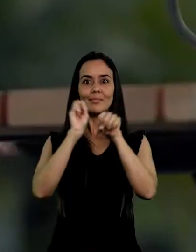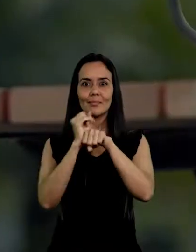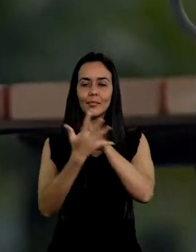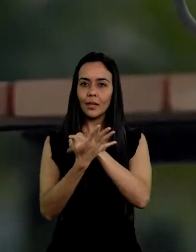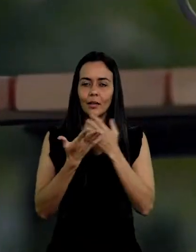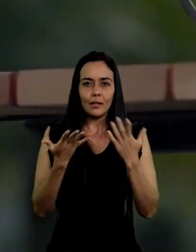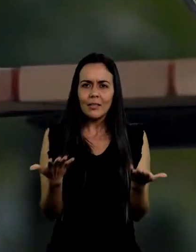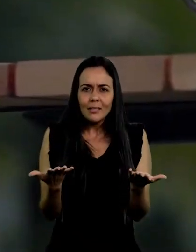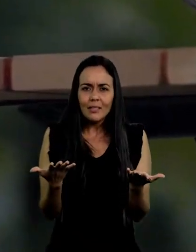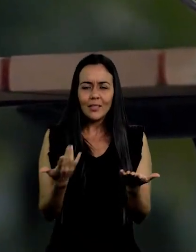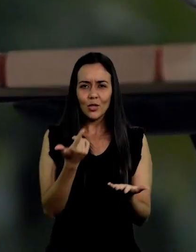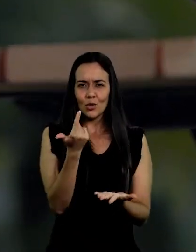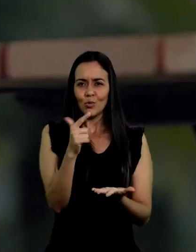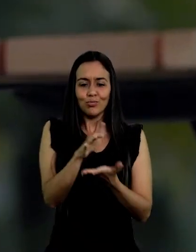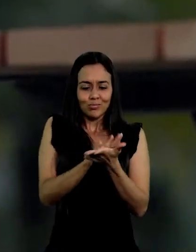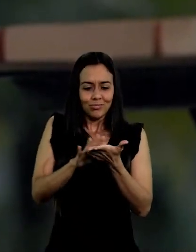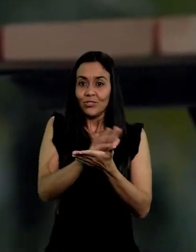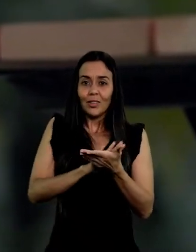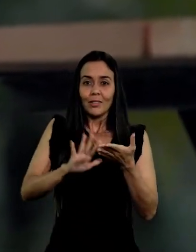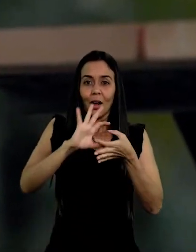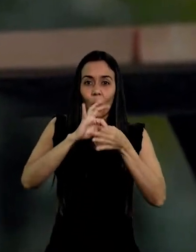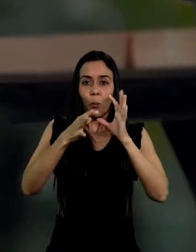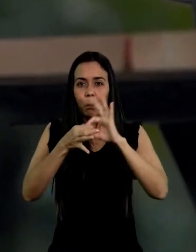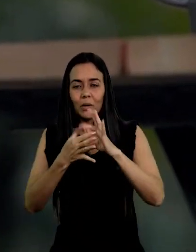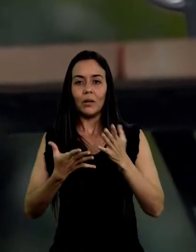Não tinha esporte, não tinha olimpíada, né?